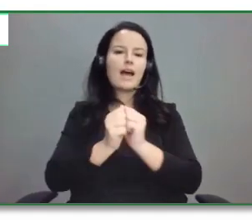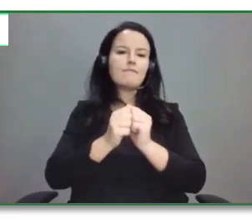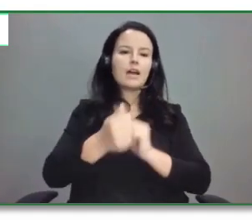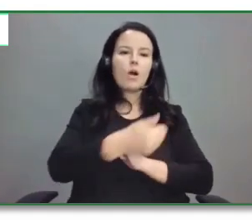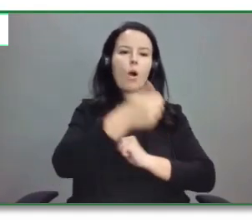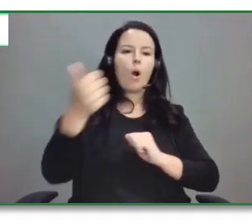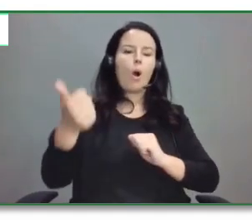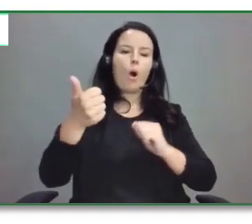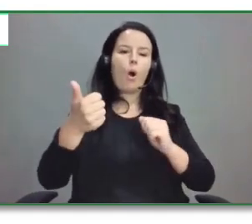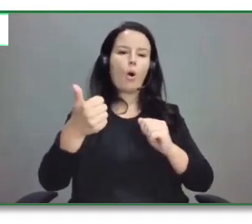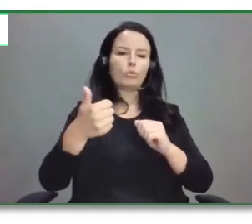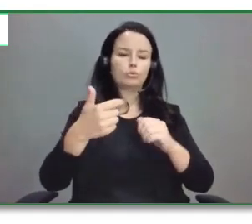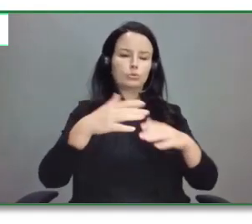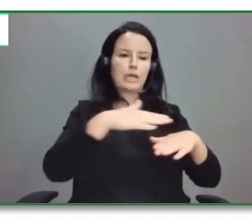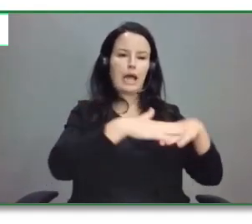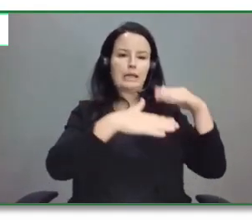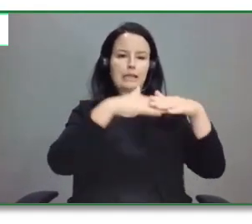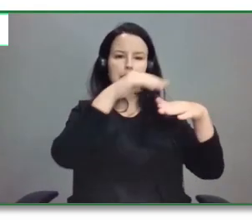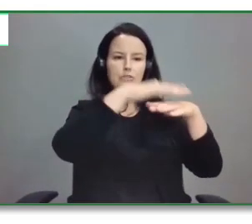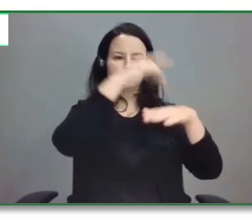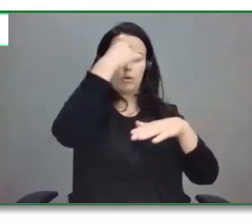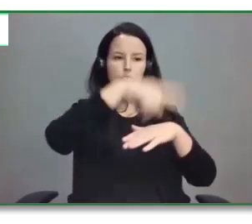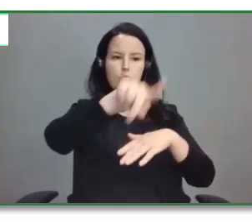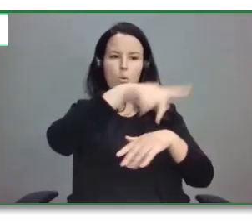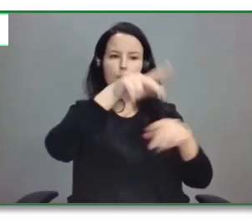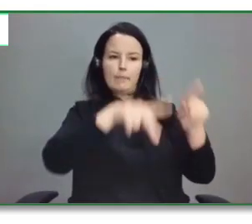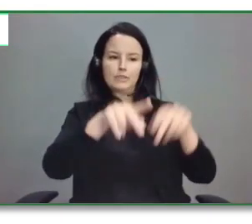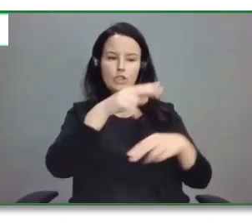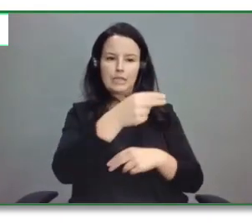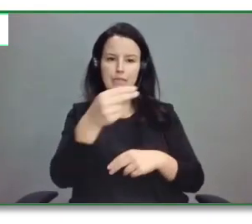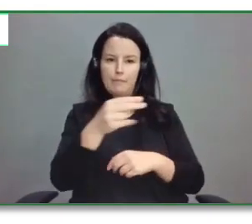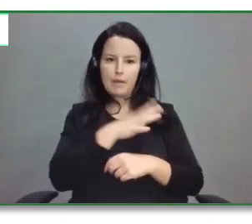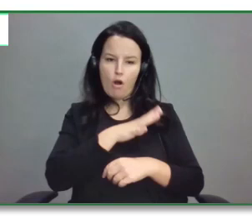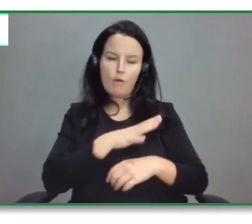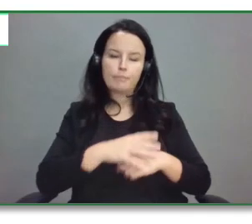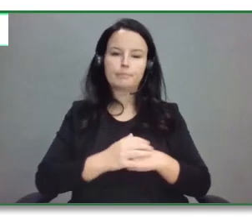personnes ayant un handicap bienvenue à vous marier